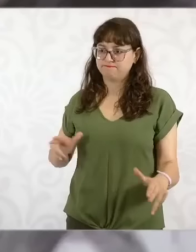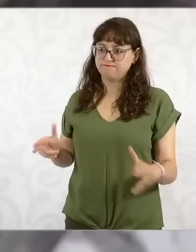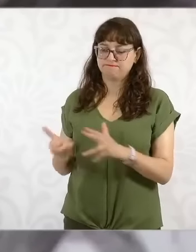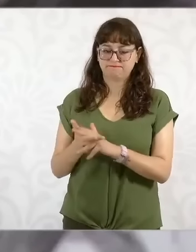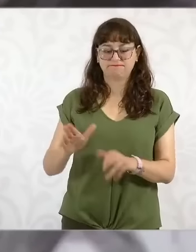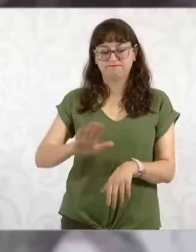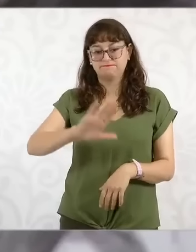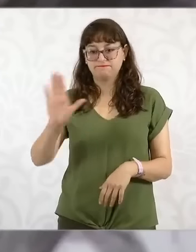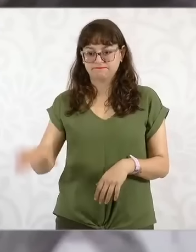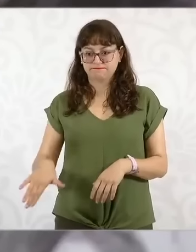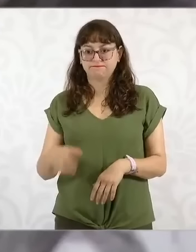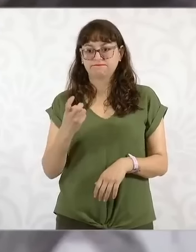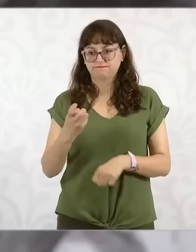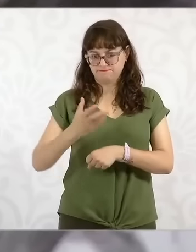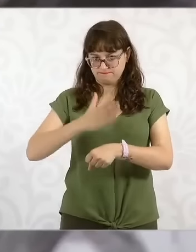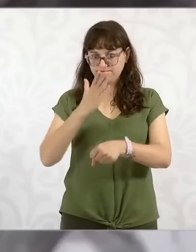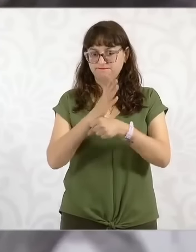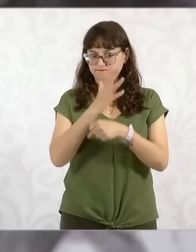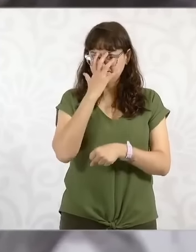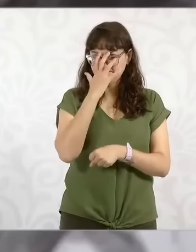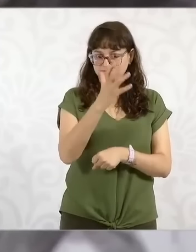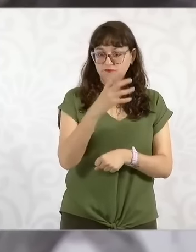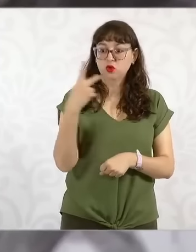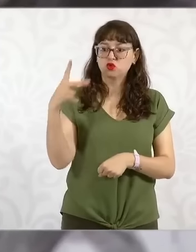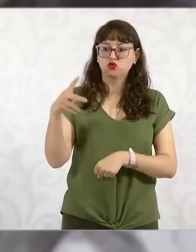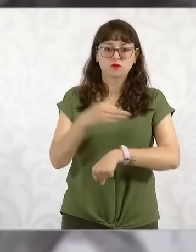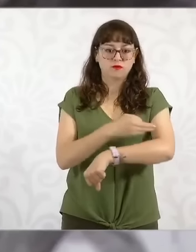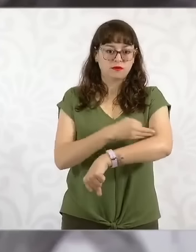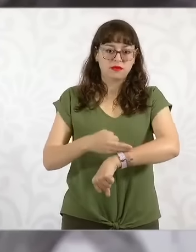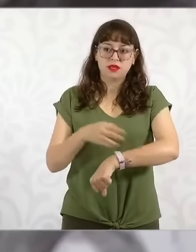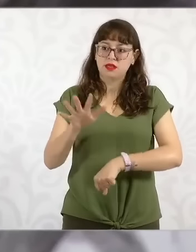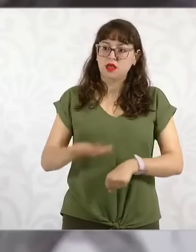impunidad y se permite brindar justicia a su familia y al pueblo de Uruapan.